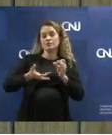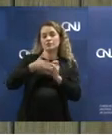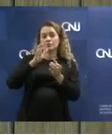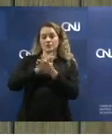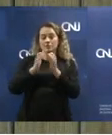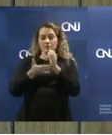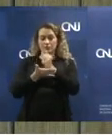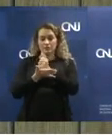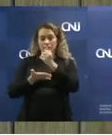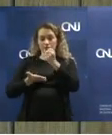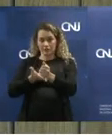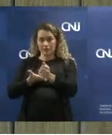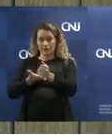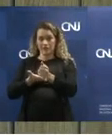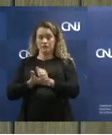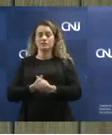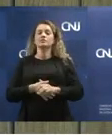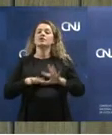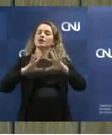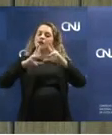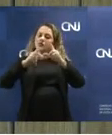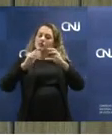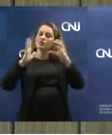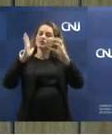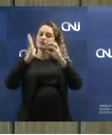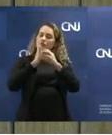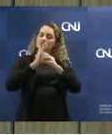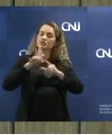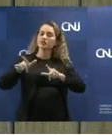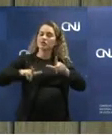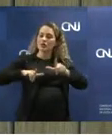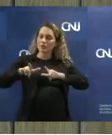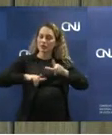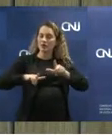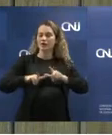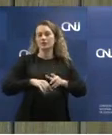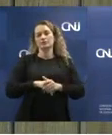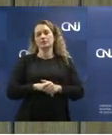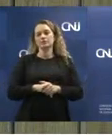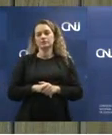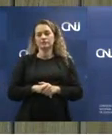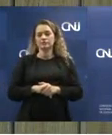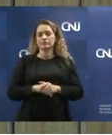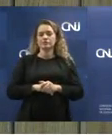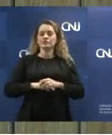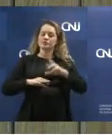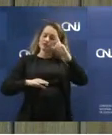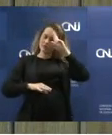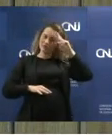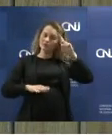Magistradas, magistrados, servidores e servidores. E das senhoras dos senhores que acompanham a transmissão